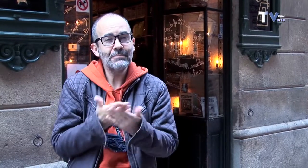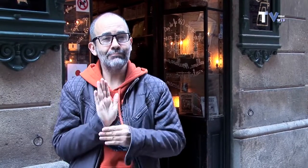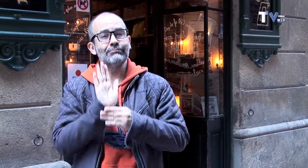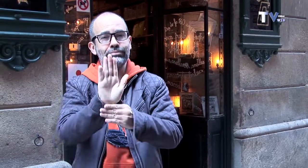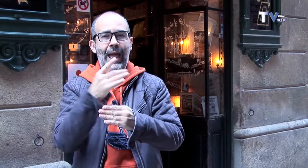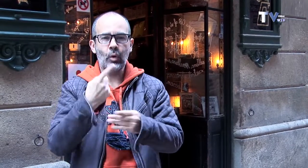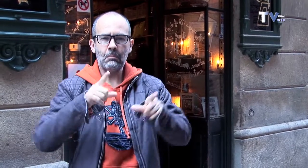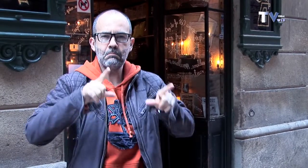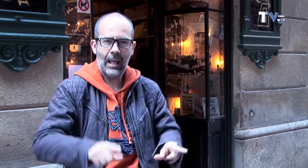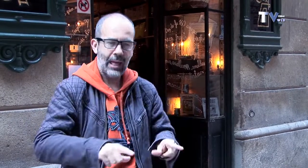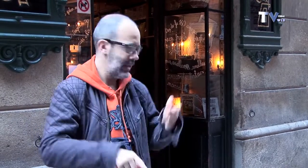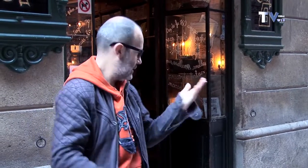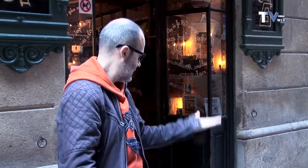pero hay una placa que lo demuestra, mirad.